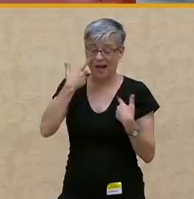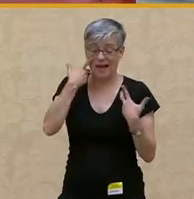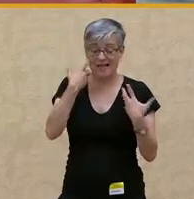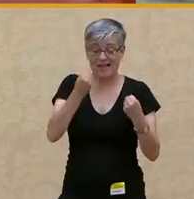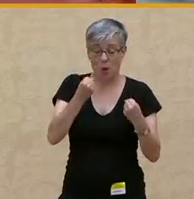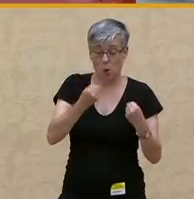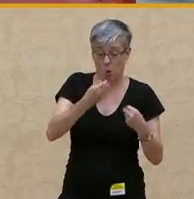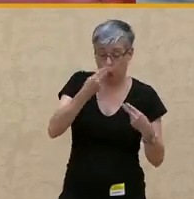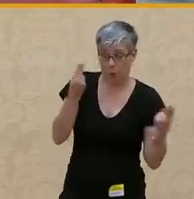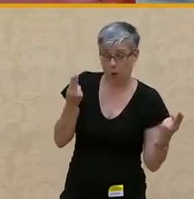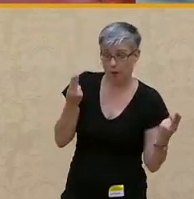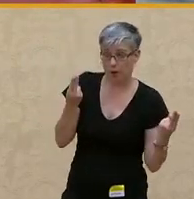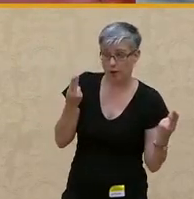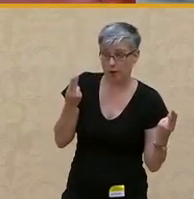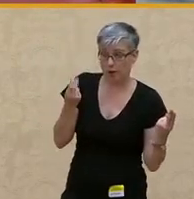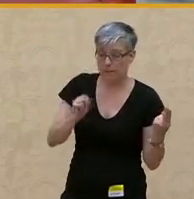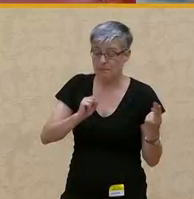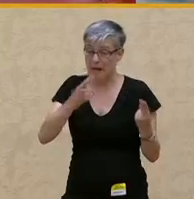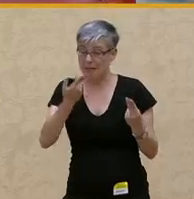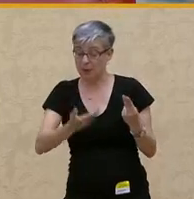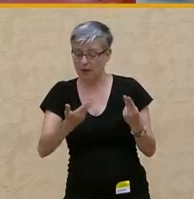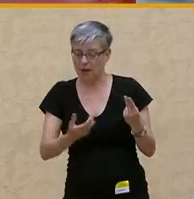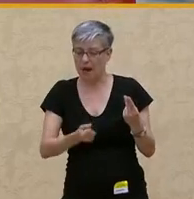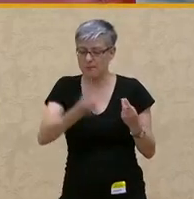importante no es lo mayoritario, que haya más personas afectadas,